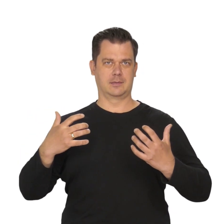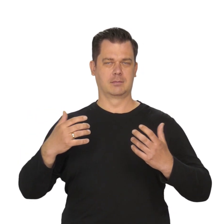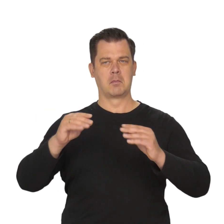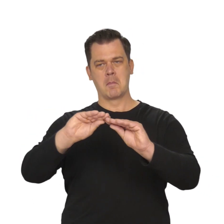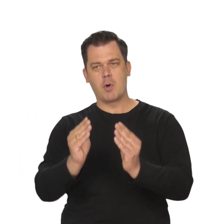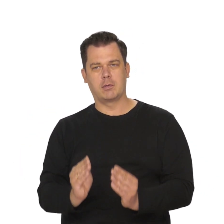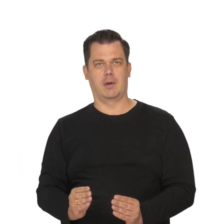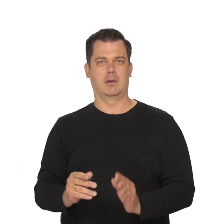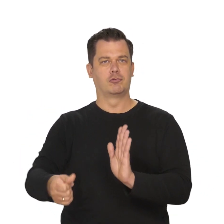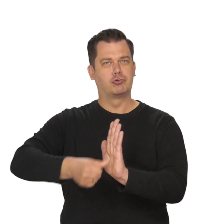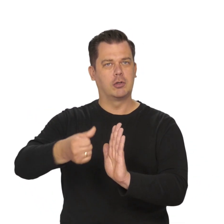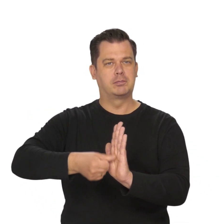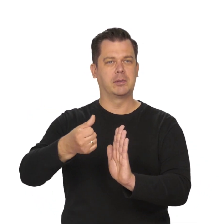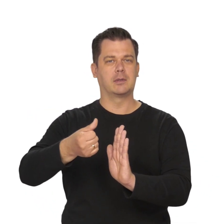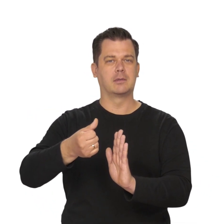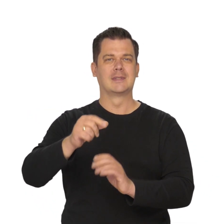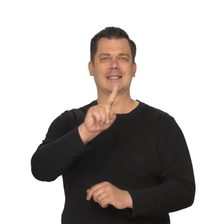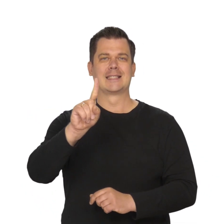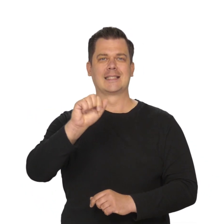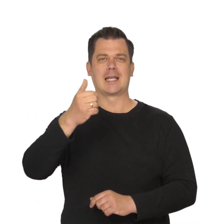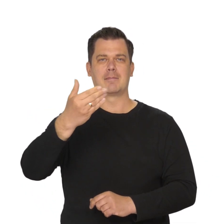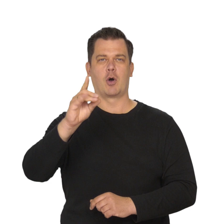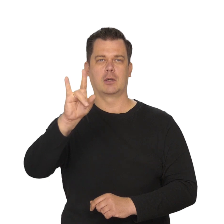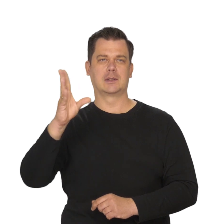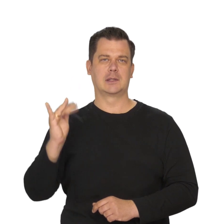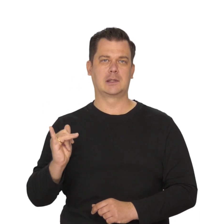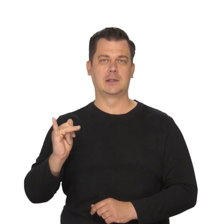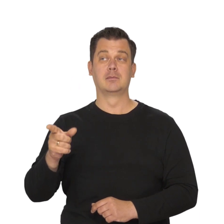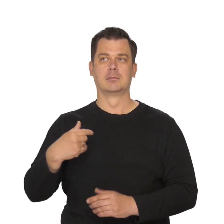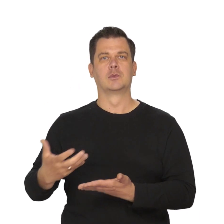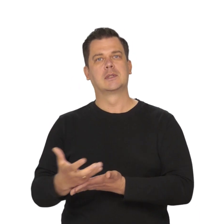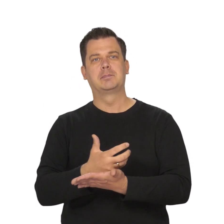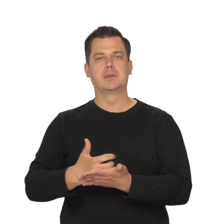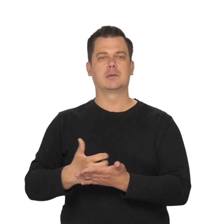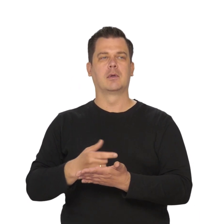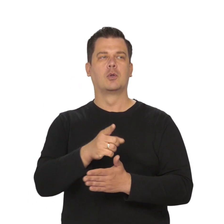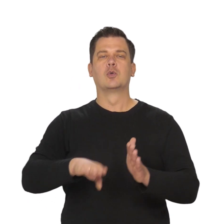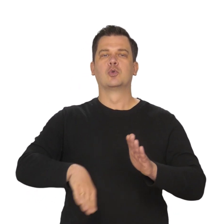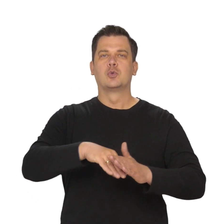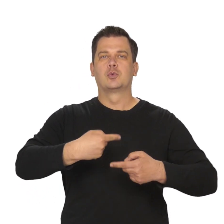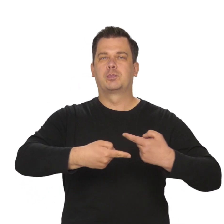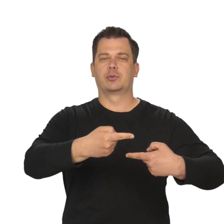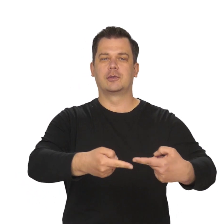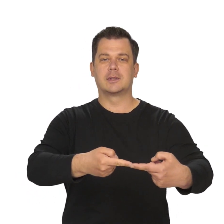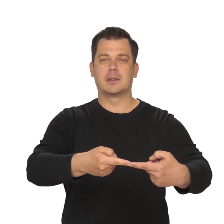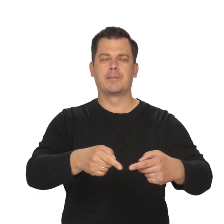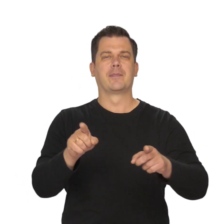modele i ukończone rzeźby Augusta Zamoyskiego zakupione do zbiorów razem ze spuścizną po artyście